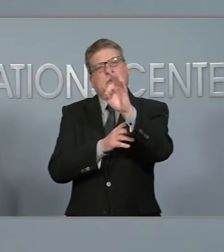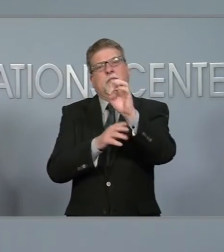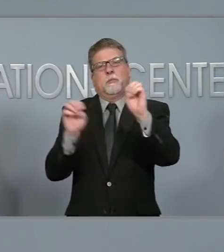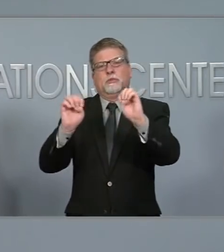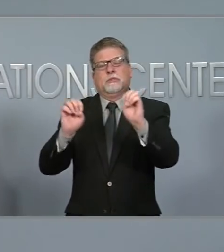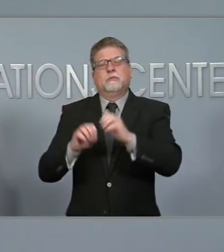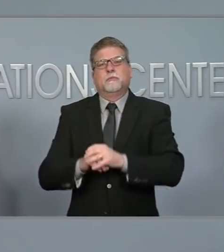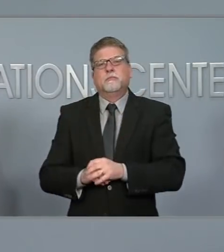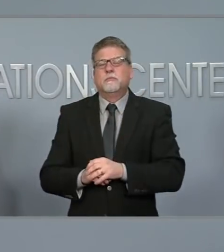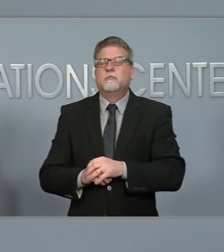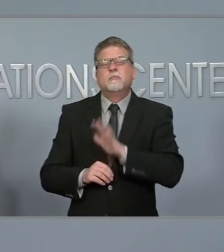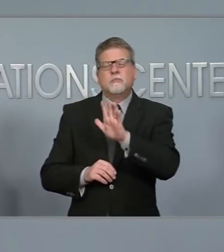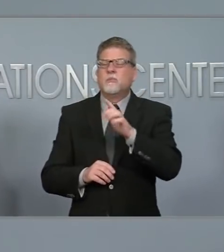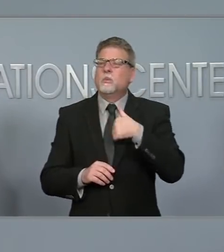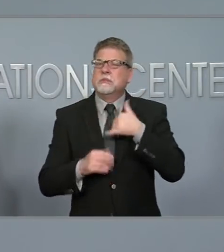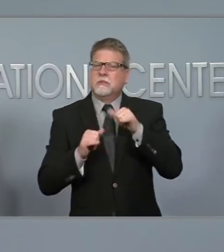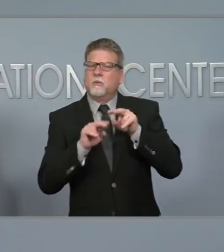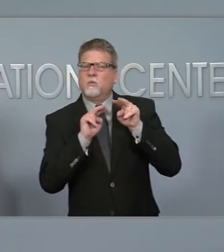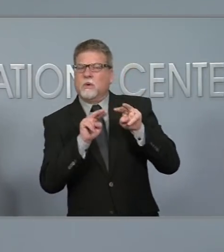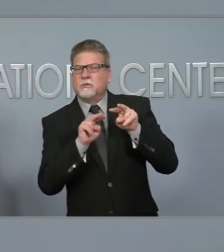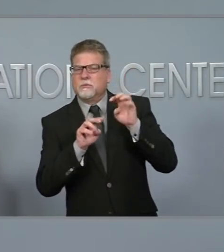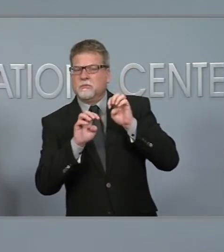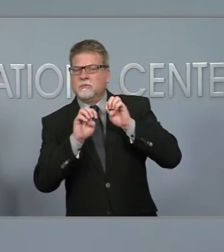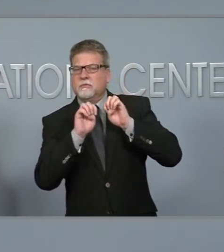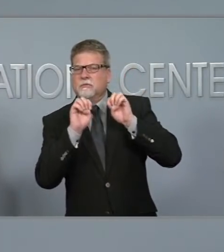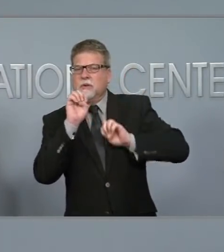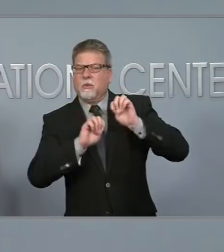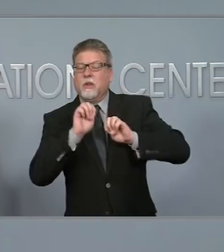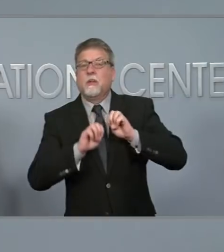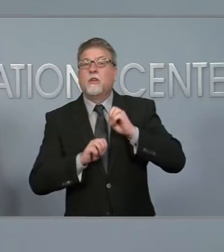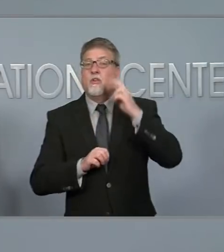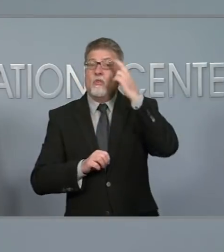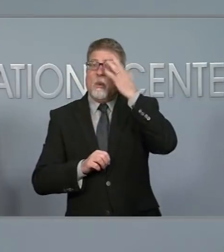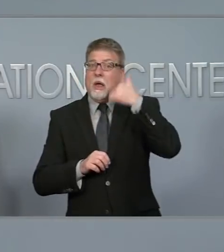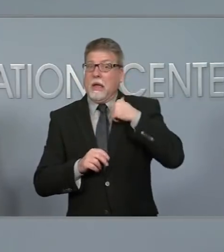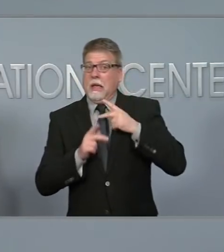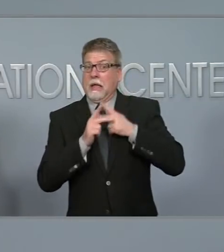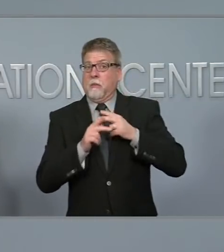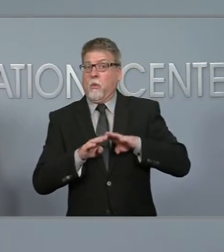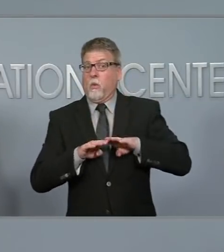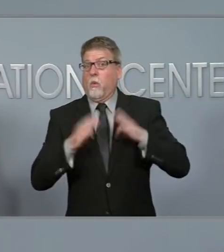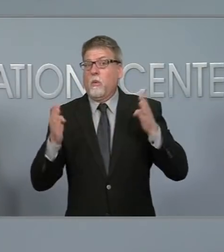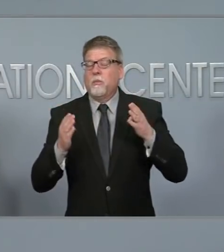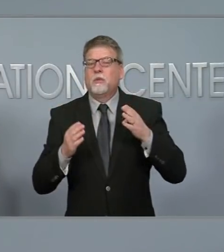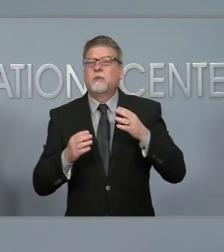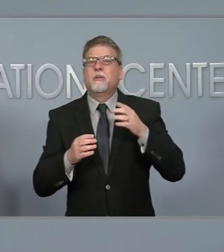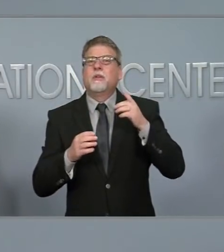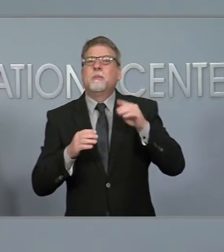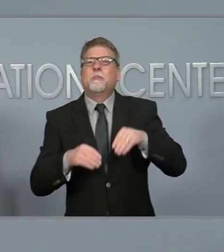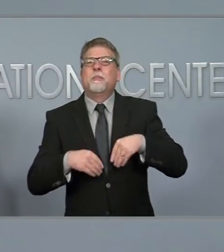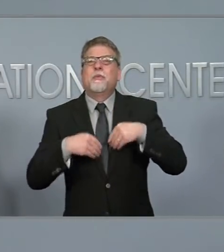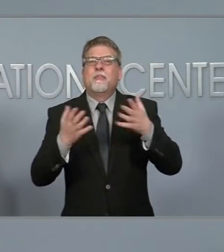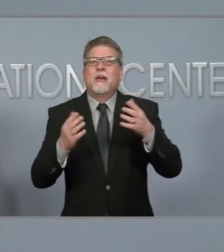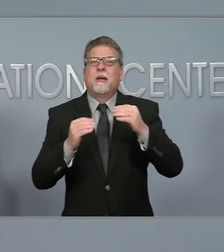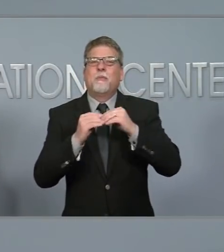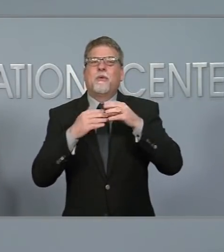Esto afecta el estado de emergencia. En cuanto al itinerario.